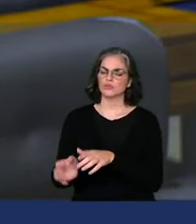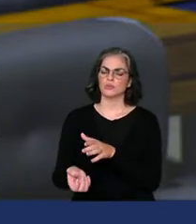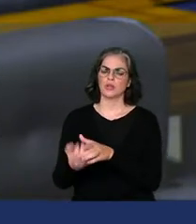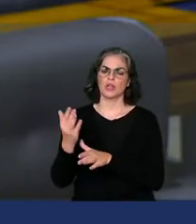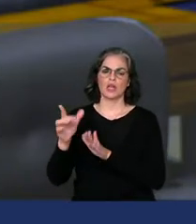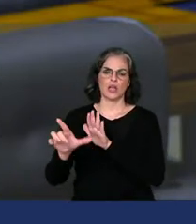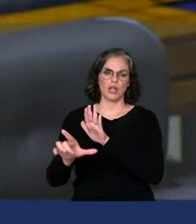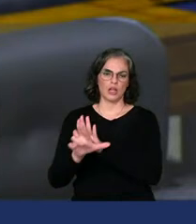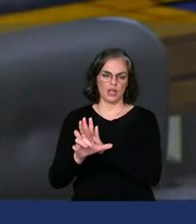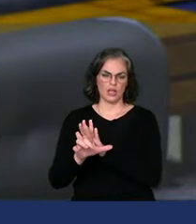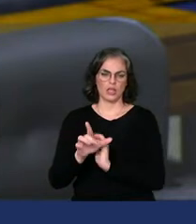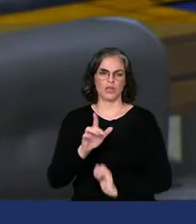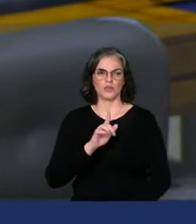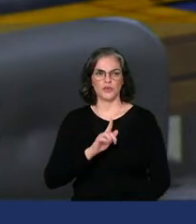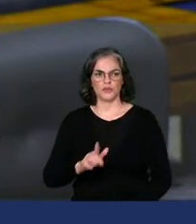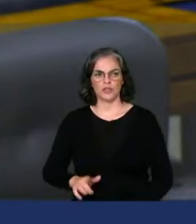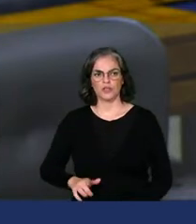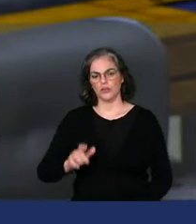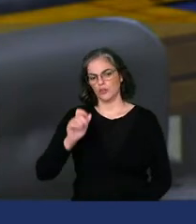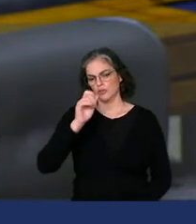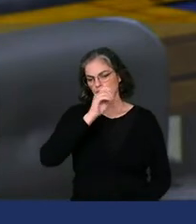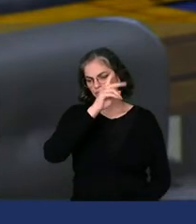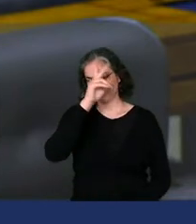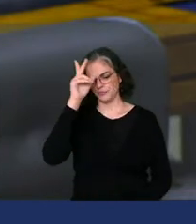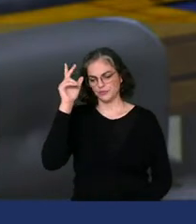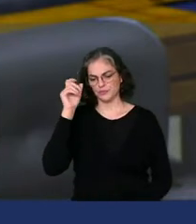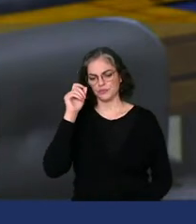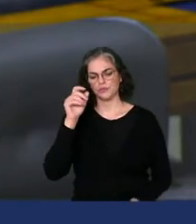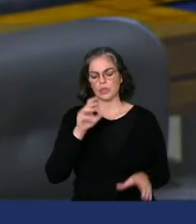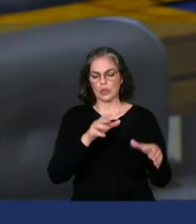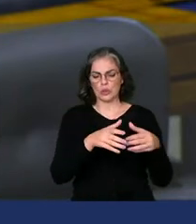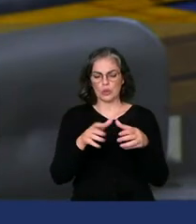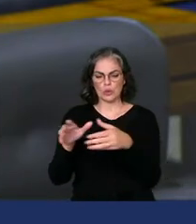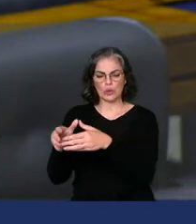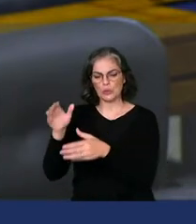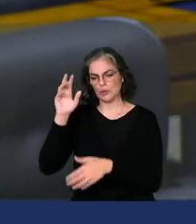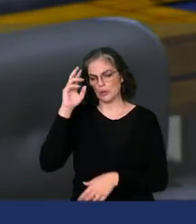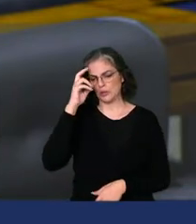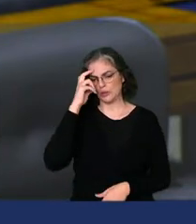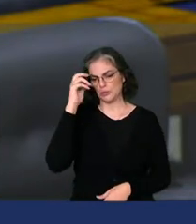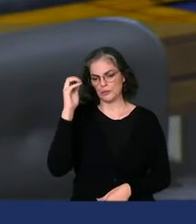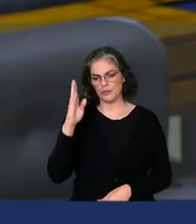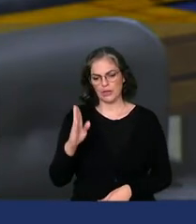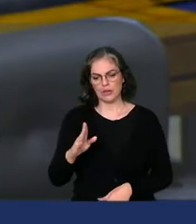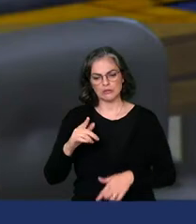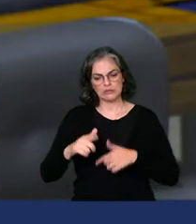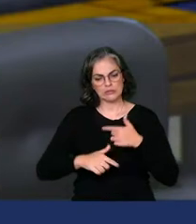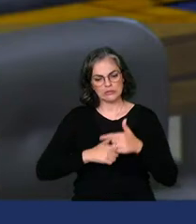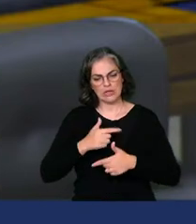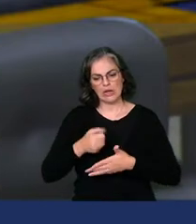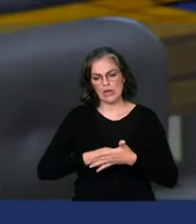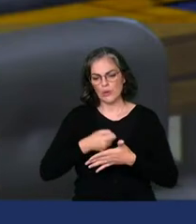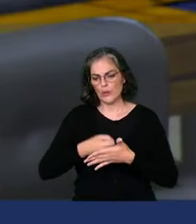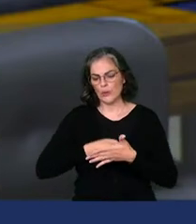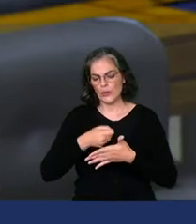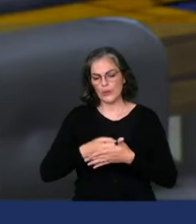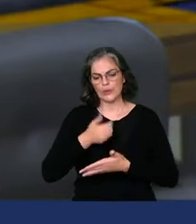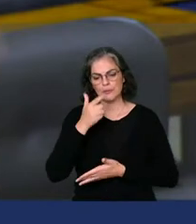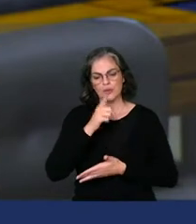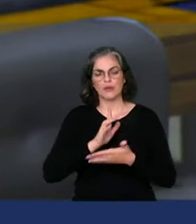NÃO APENAS OS GESTORES ESTADUAIS, MUNICIPAIS, MAS TODOS OS COLETIVOS CULTURAIS BRASILEIROS QUE TÊM TRABALHADO E SE MOBILIZADO PELA APROVAÇÃO DA LEI ALDIR